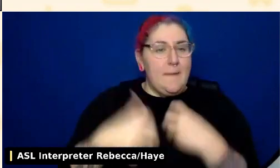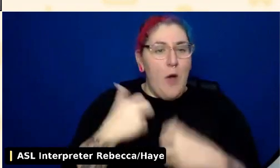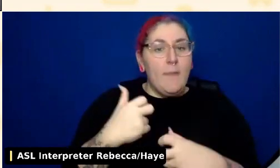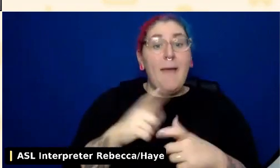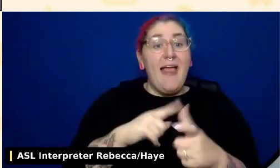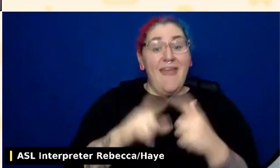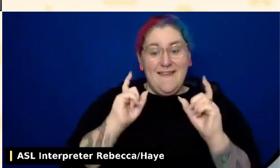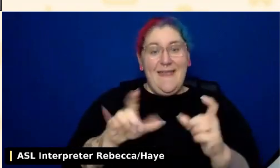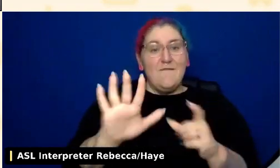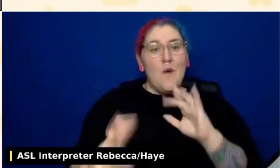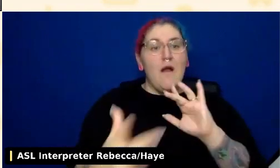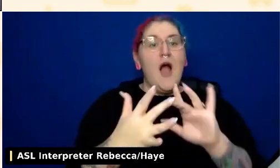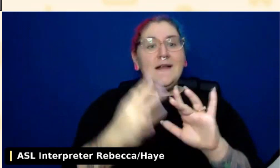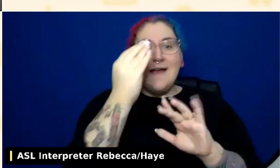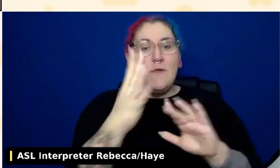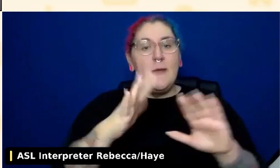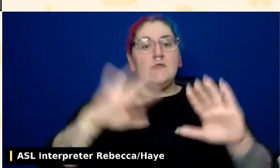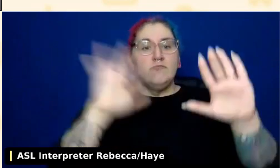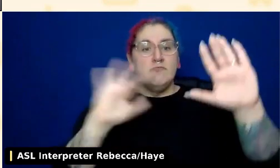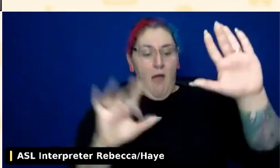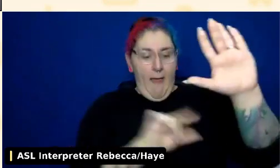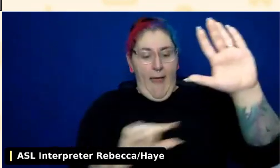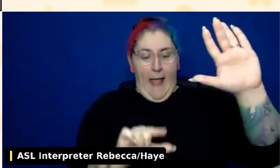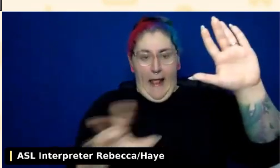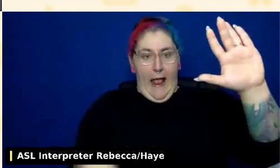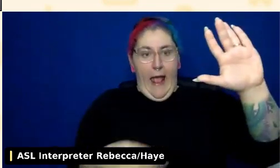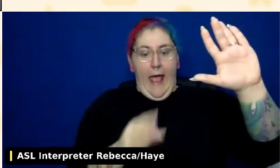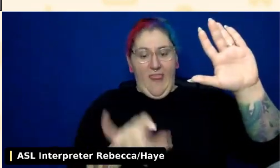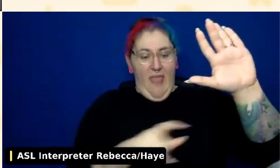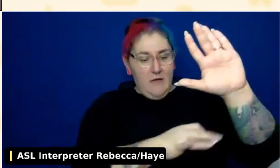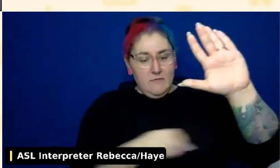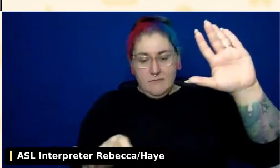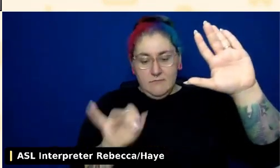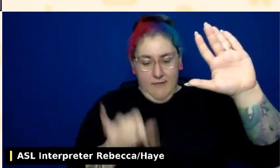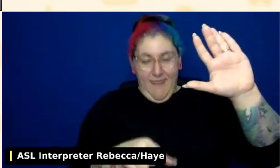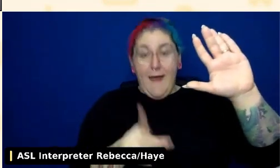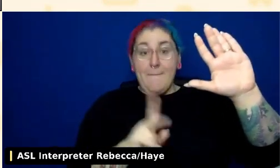Entonces, simplemente buscaría formas de comenzar con las cosas. Haz las cosas fáciles.